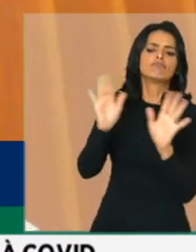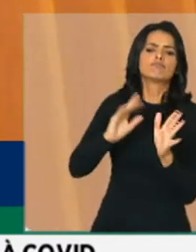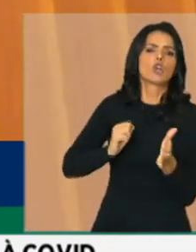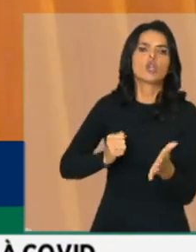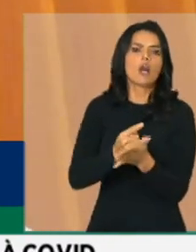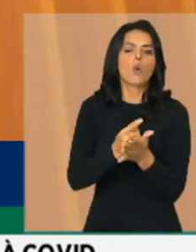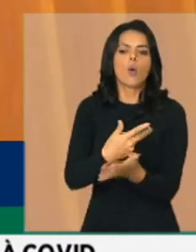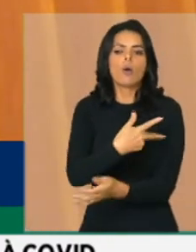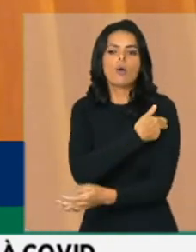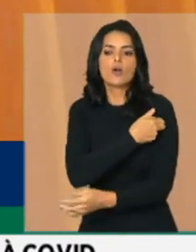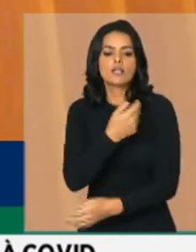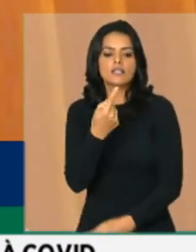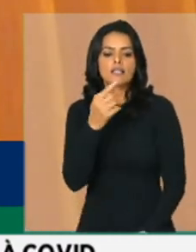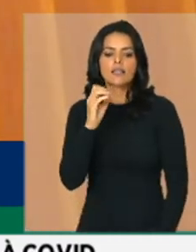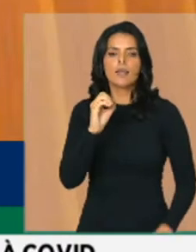E O SEU MINISTRO DA SAÚDE DE TRISTE LEMBRANÇA, GENERAL